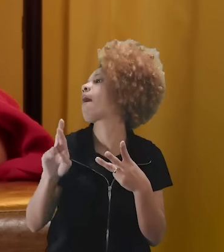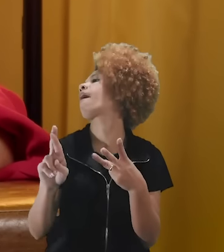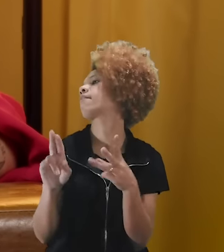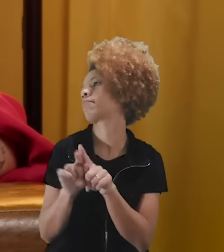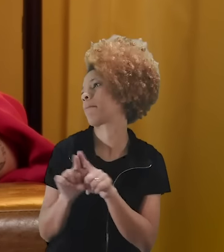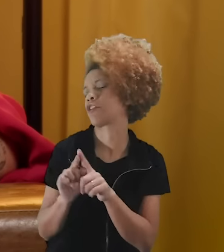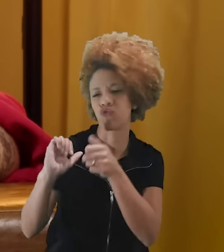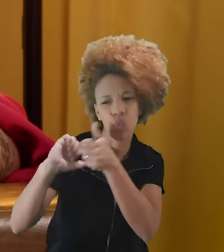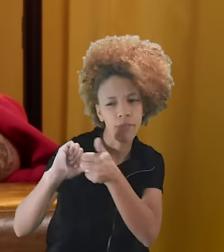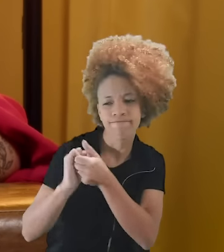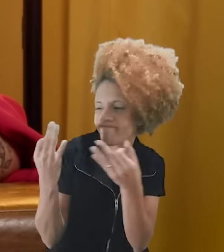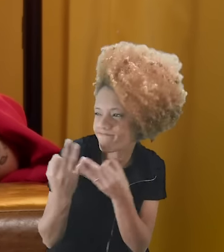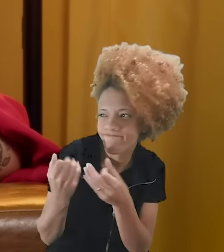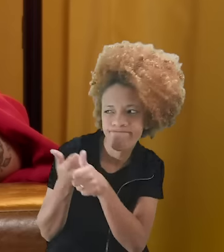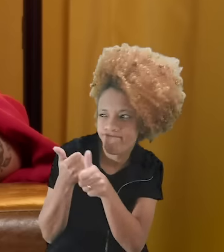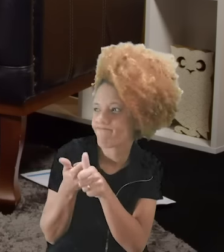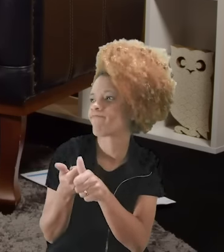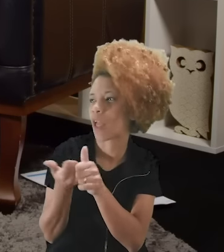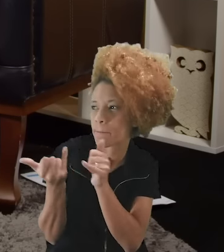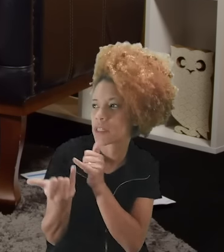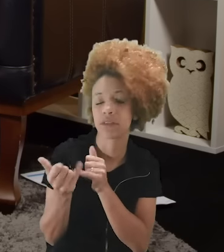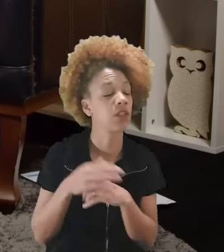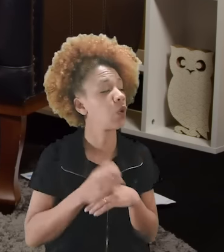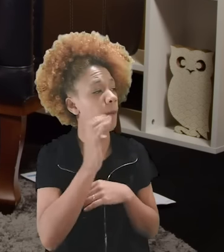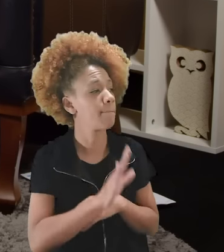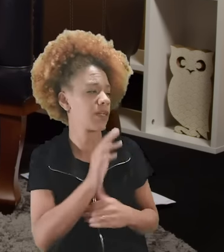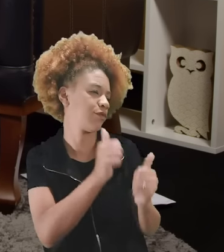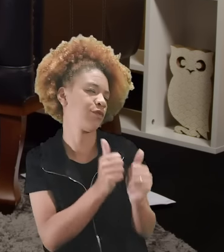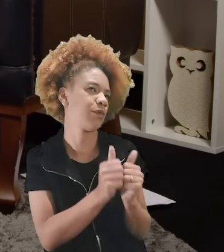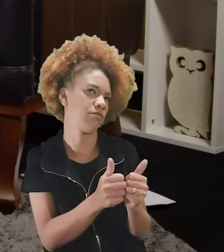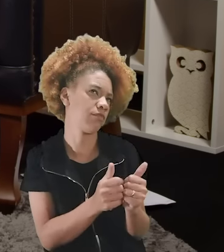assim em questão de de qualidade técnica de jogo o Brasil no futebol tô falando de futebol para eu